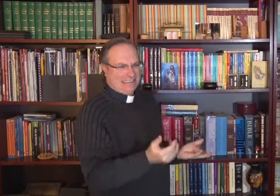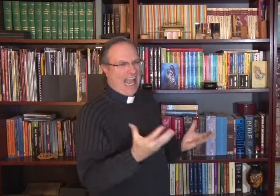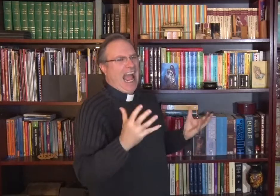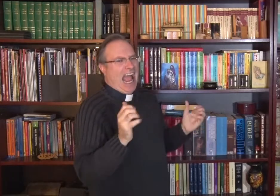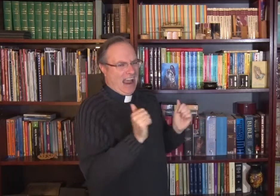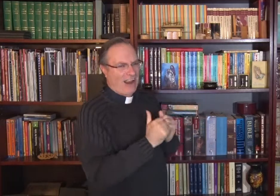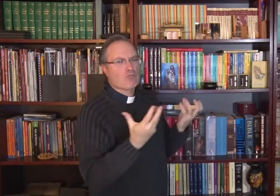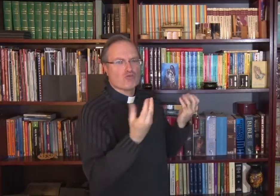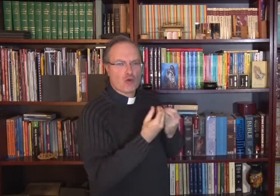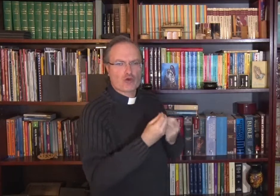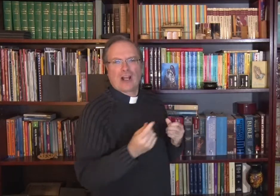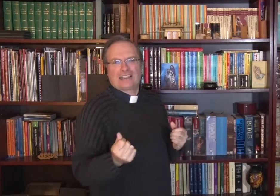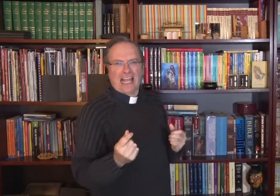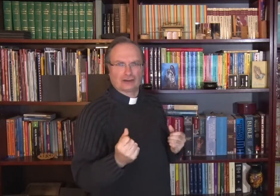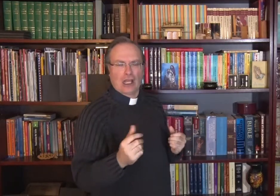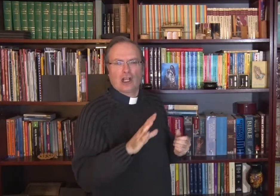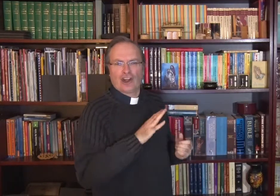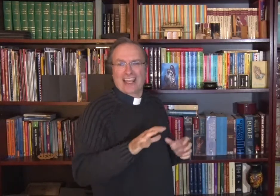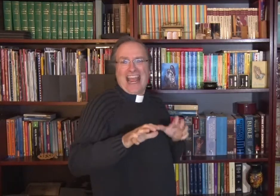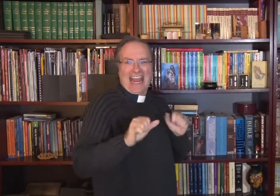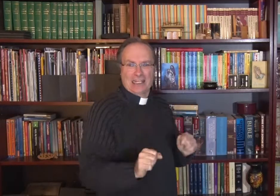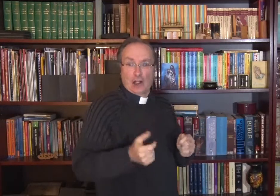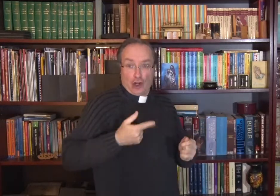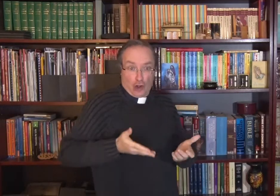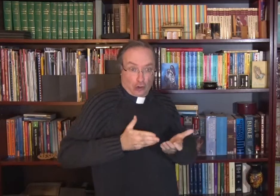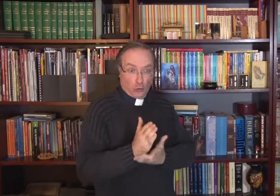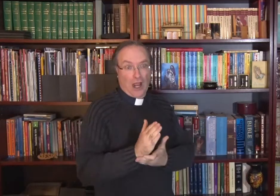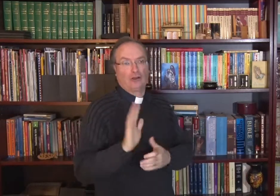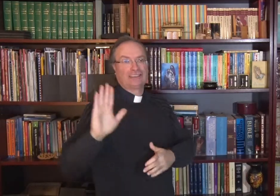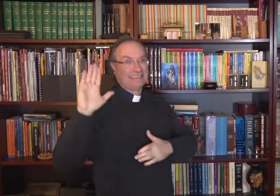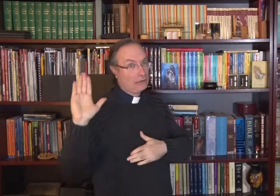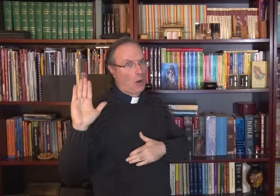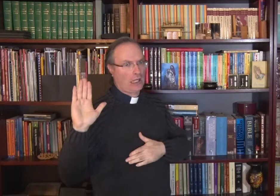«C’est avec beaucoup d’argent que j’ai acquis ce droit de citoyen.»